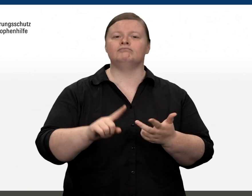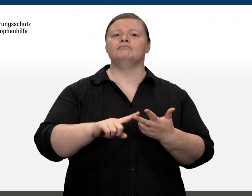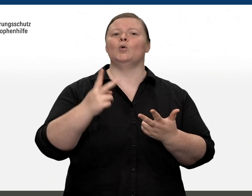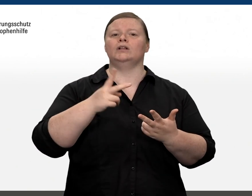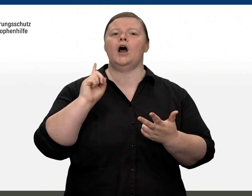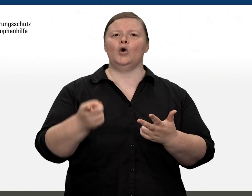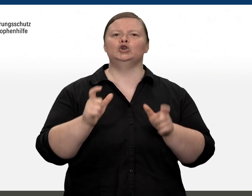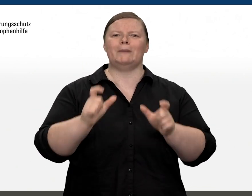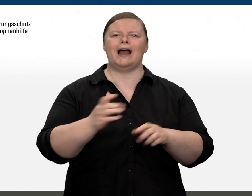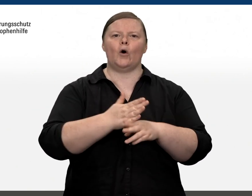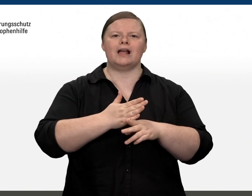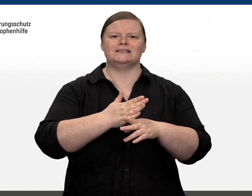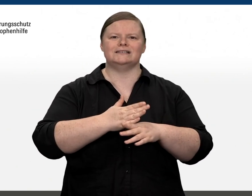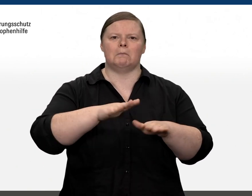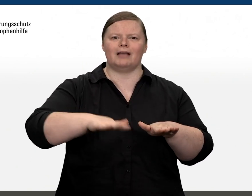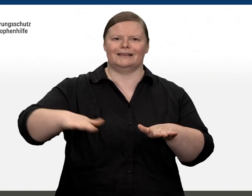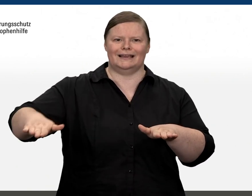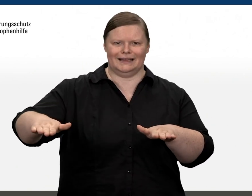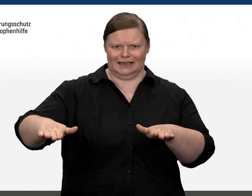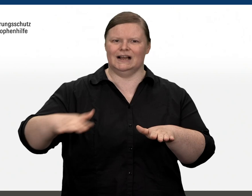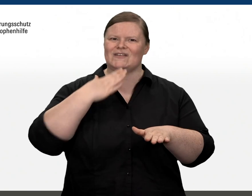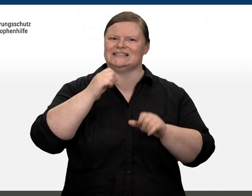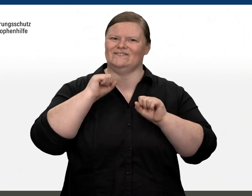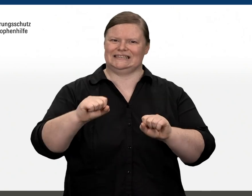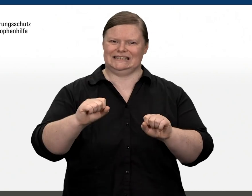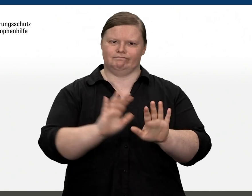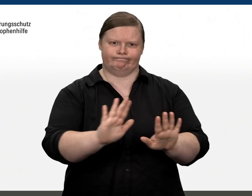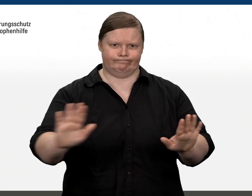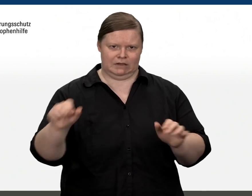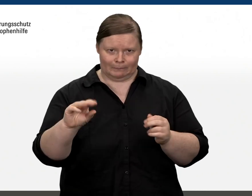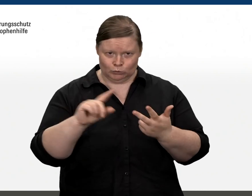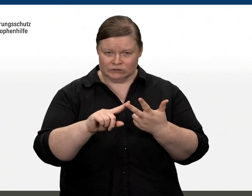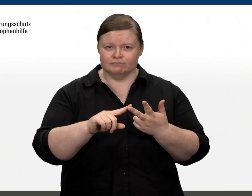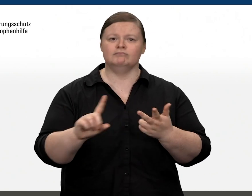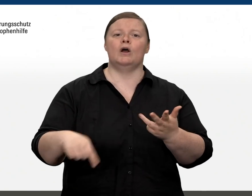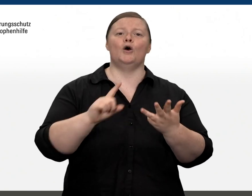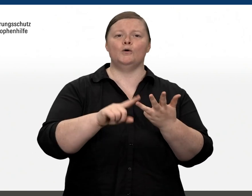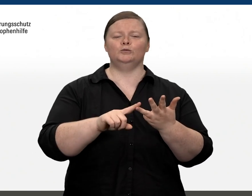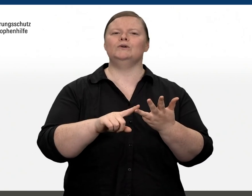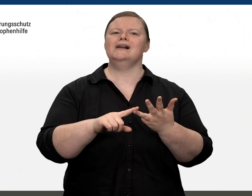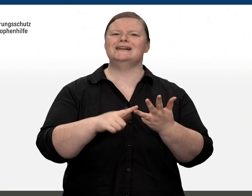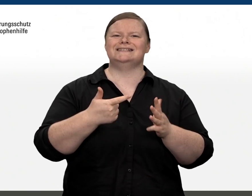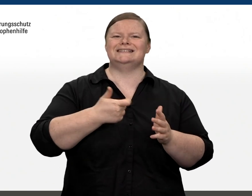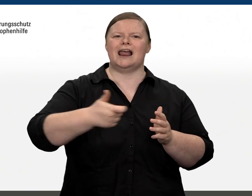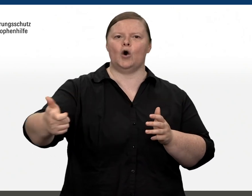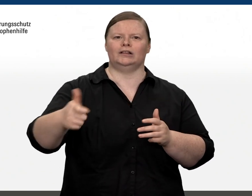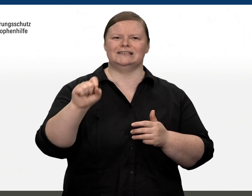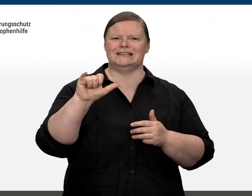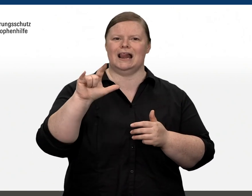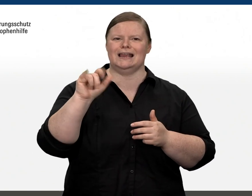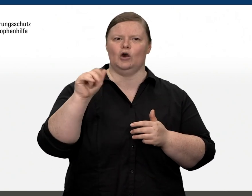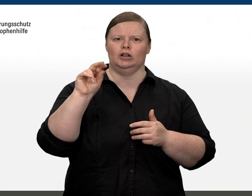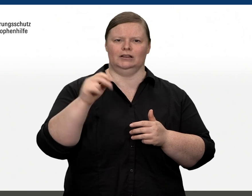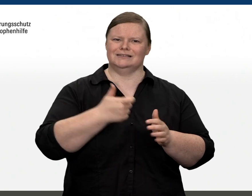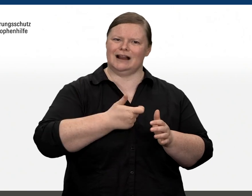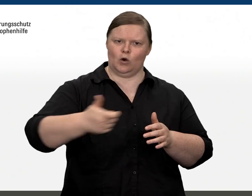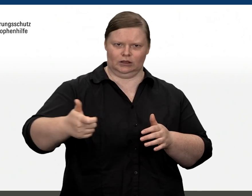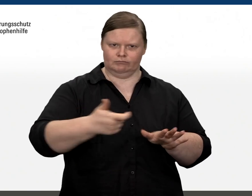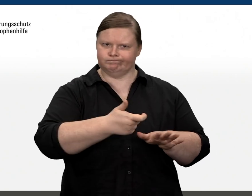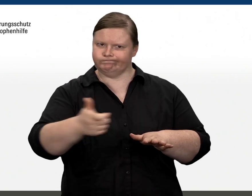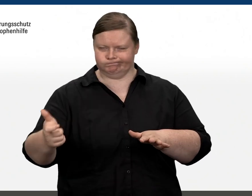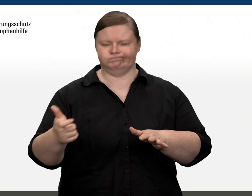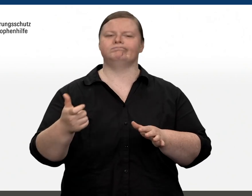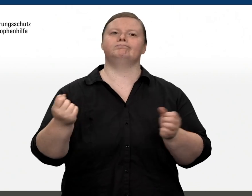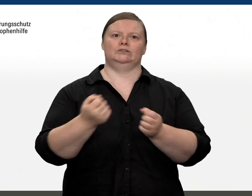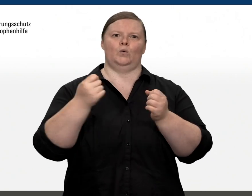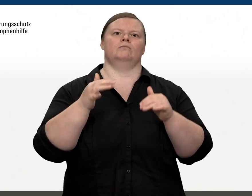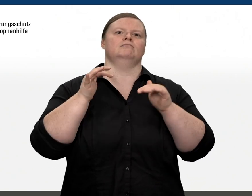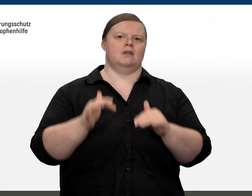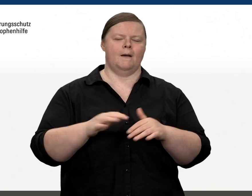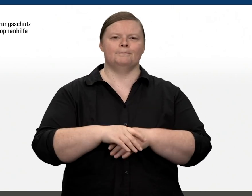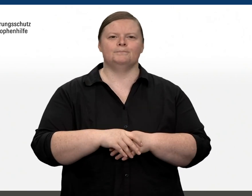wasserfeste Sperrholzplatten und Silikon.